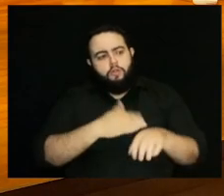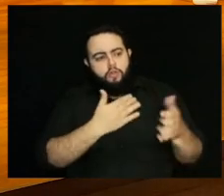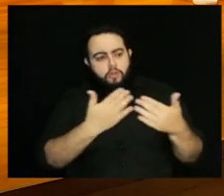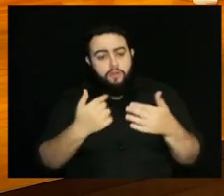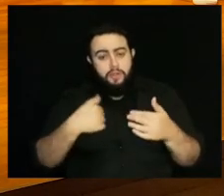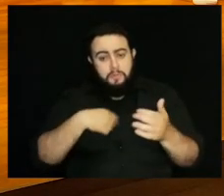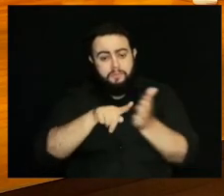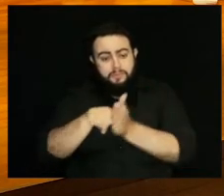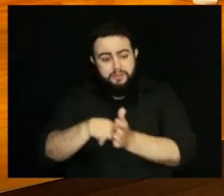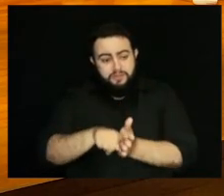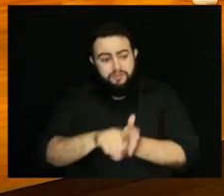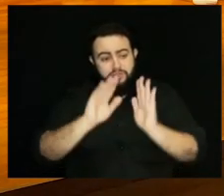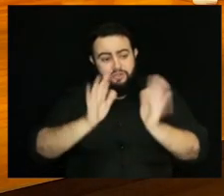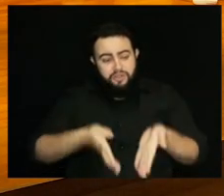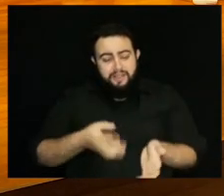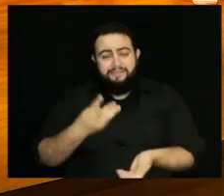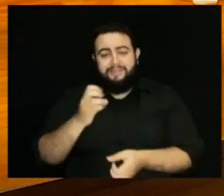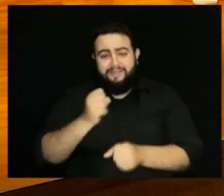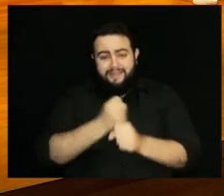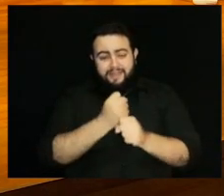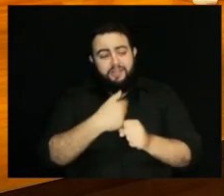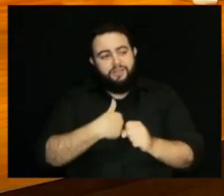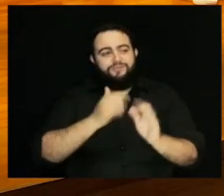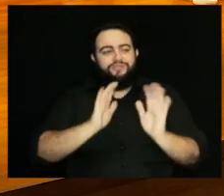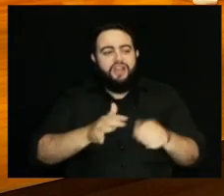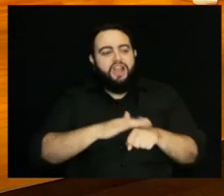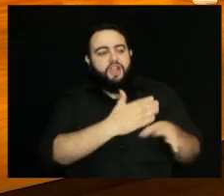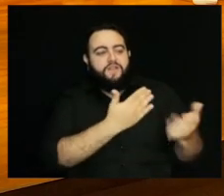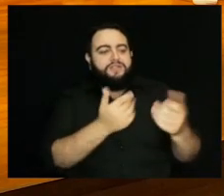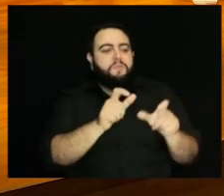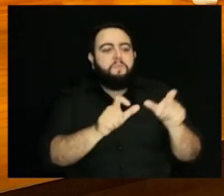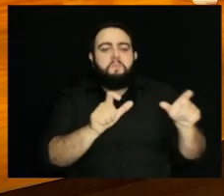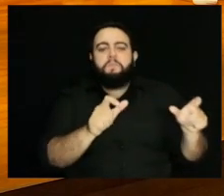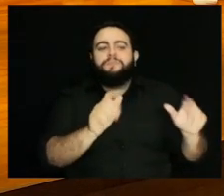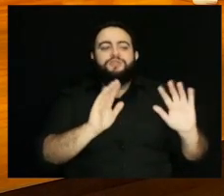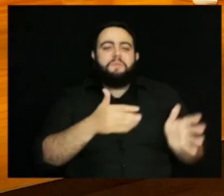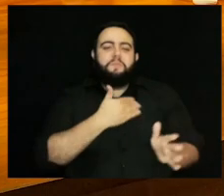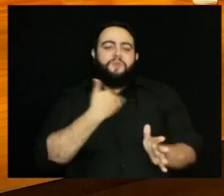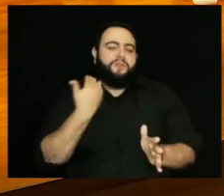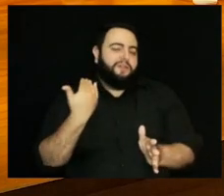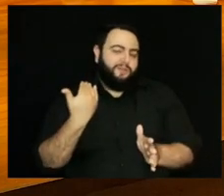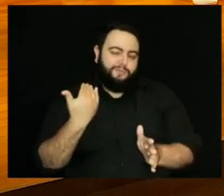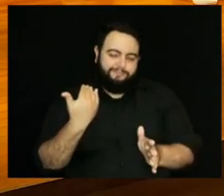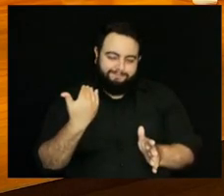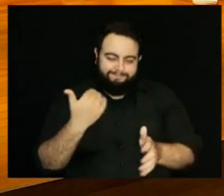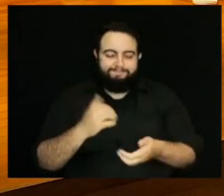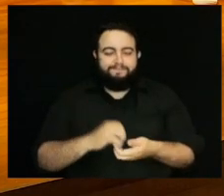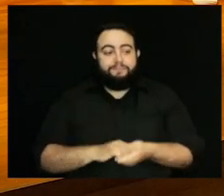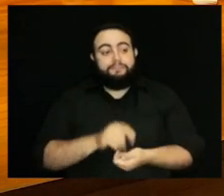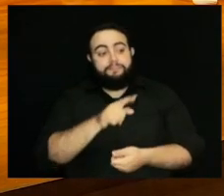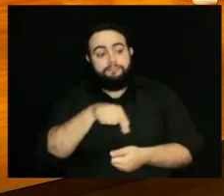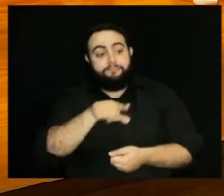anos, então falei com muita gente que já morreu, os caras dessa época, dessa geração, por